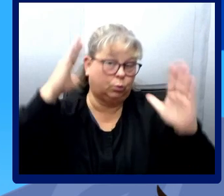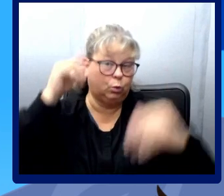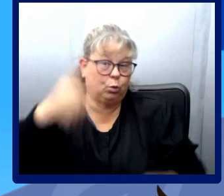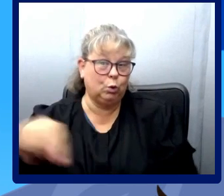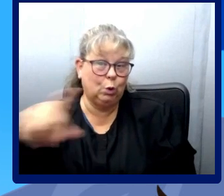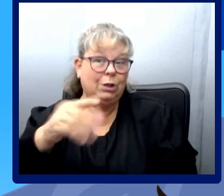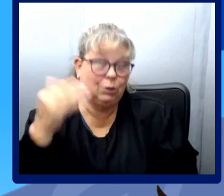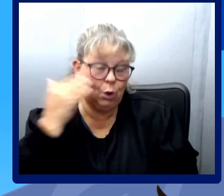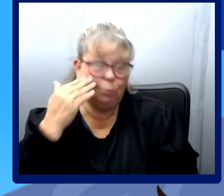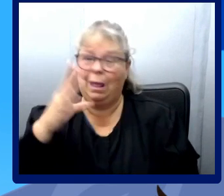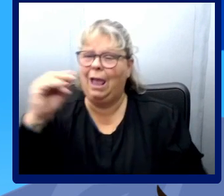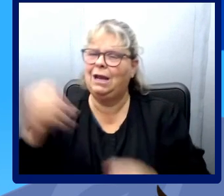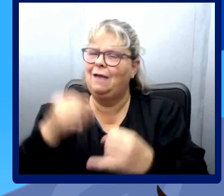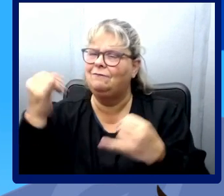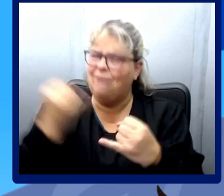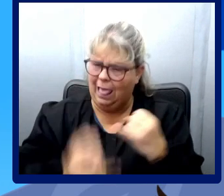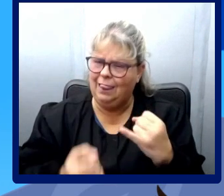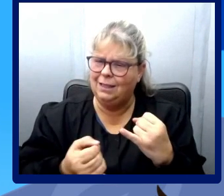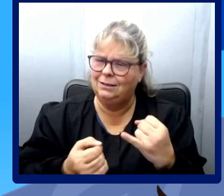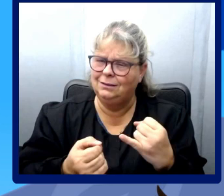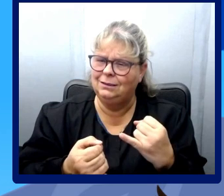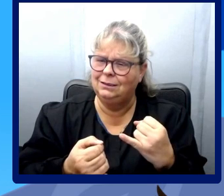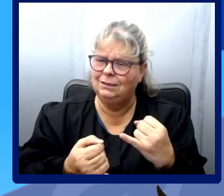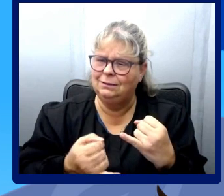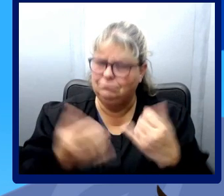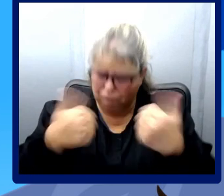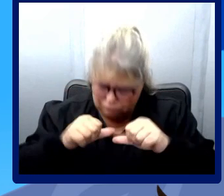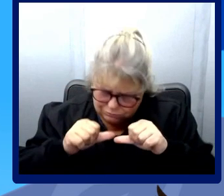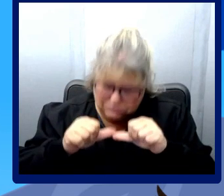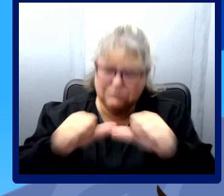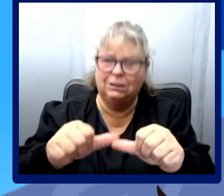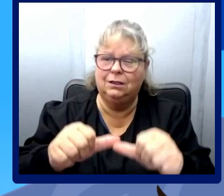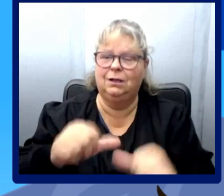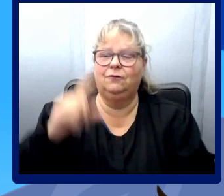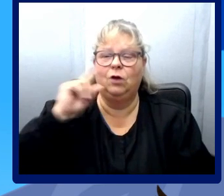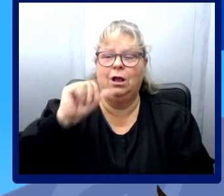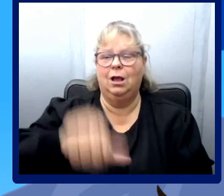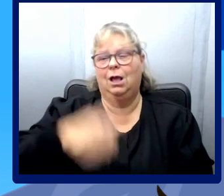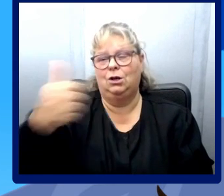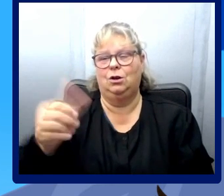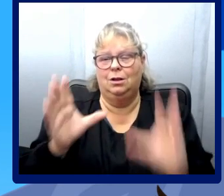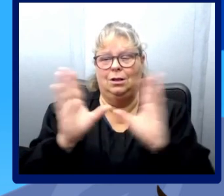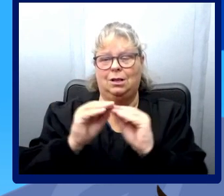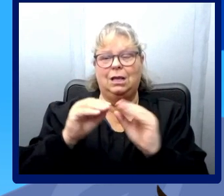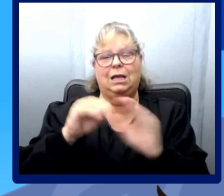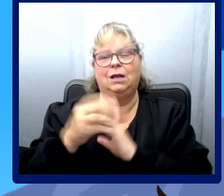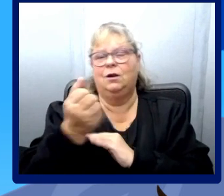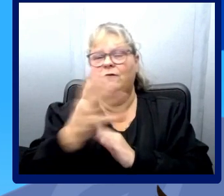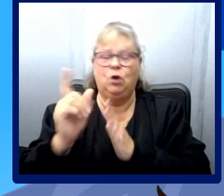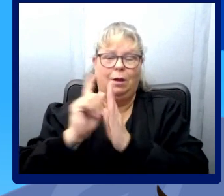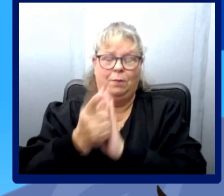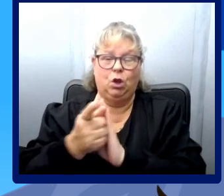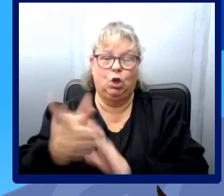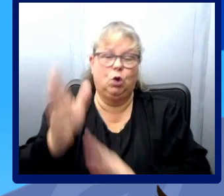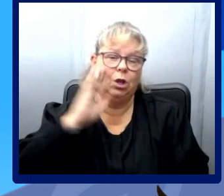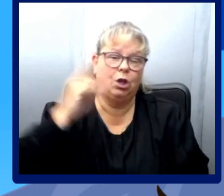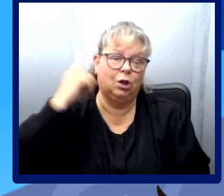Y, por último, asegúrense de quedarse para la otra increíble sesión que tendrá lugar dentro de unos minutos, donde escucharemos a Eric Schultz